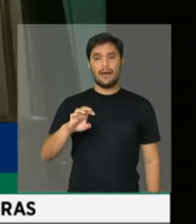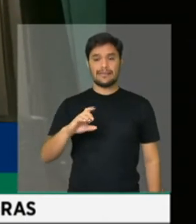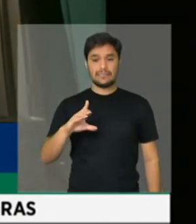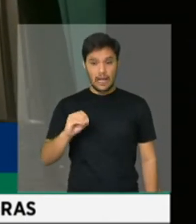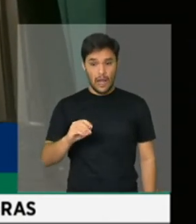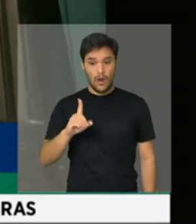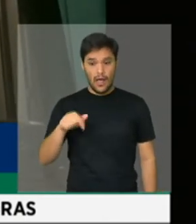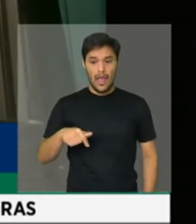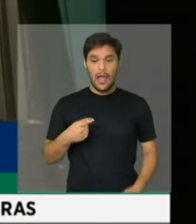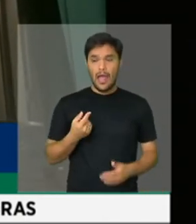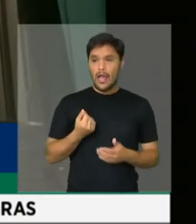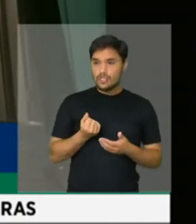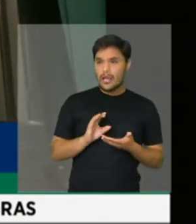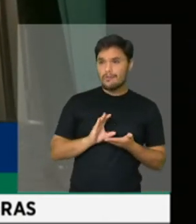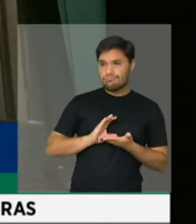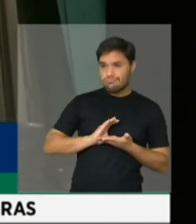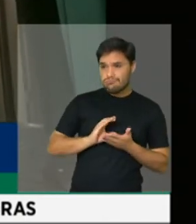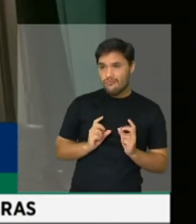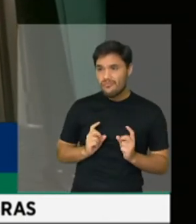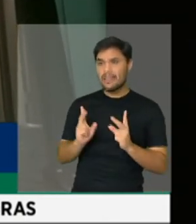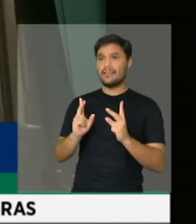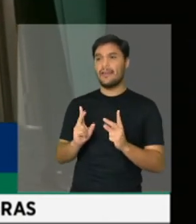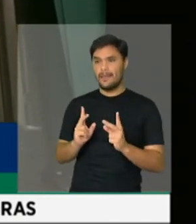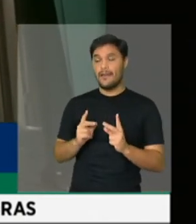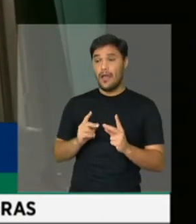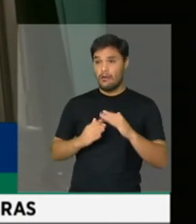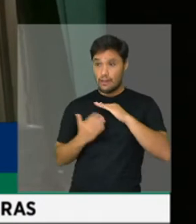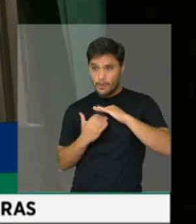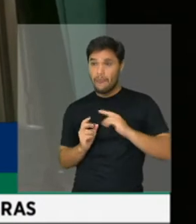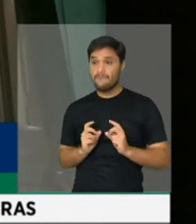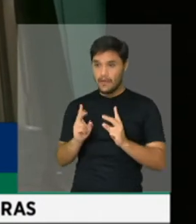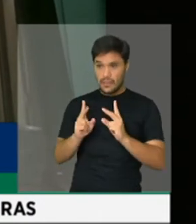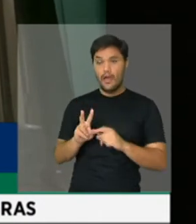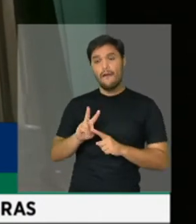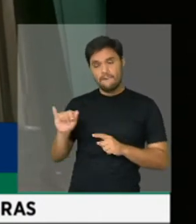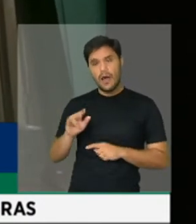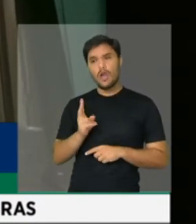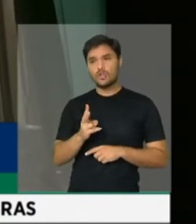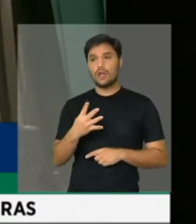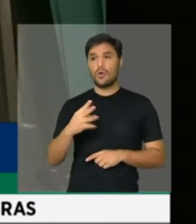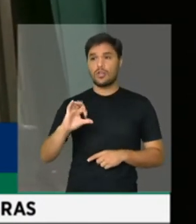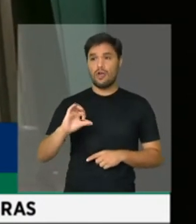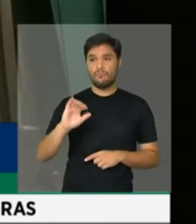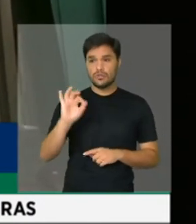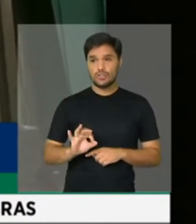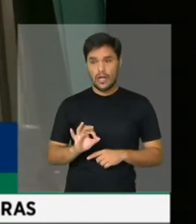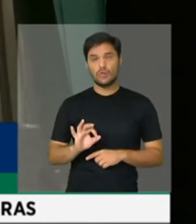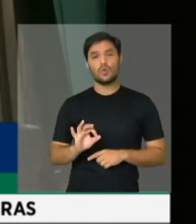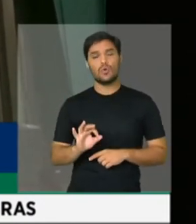PARA TODOS. É NÃO A ESSE ABSURDO. [DEPUTADO]: COMO ORIENTA O CIDADANIA? [DEPUTADO]: CIDADANIA, PRESIDENTE, ORIENTA O VOTO SIM, É IMPORTANTE DESTACAR O QUE FOI DITO AGORA PELO